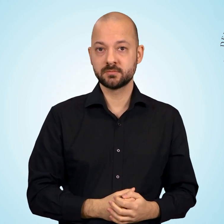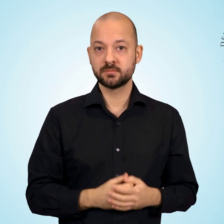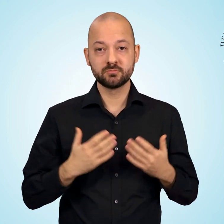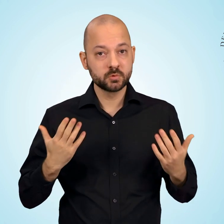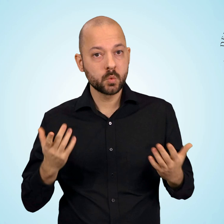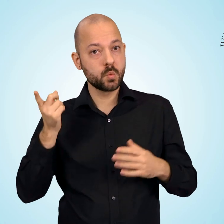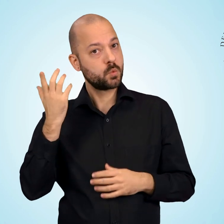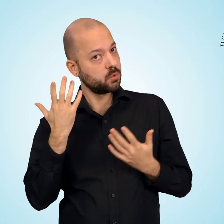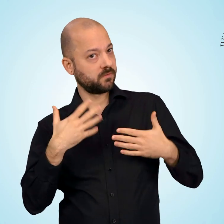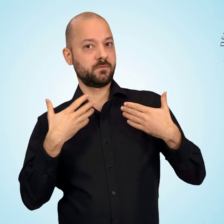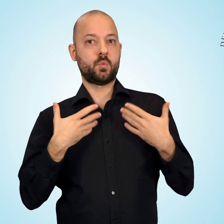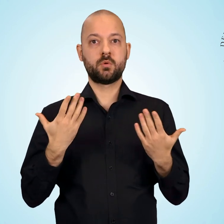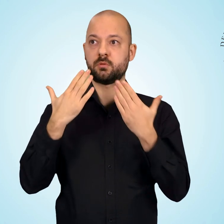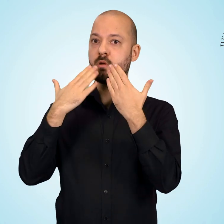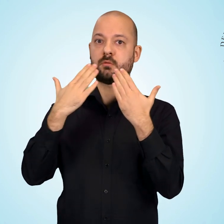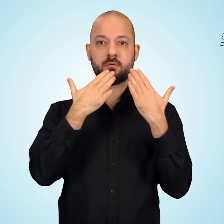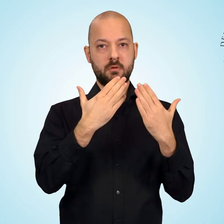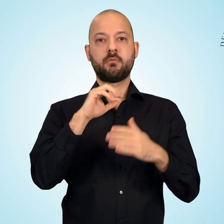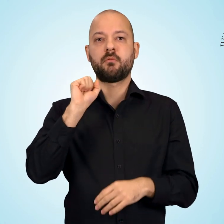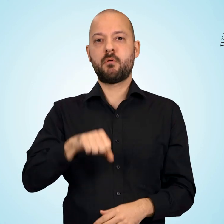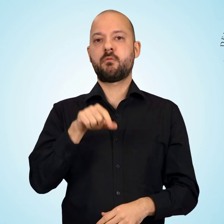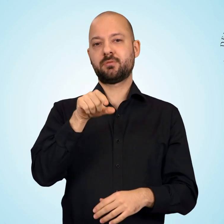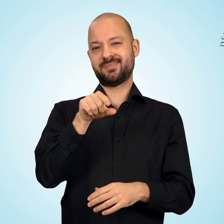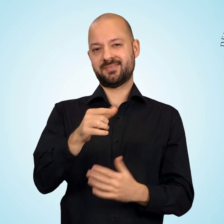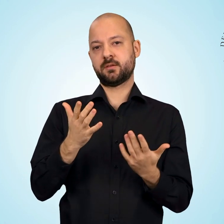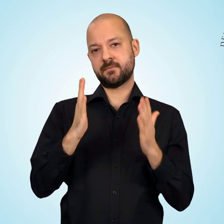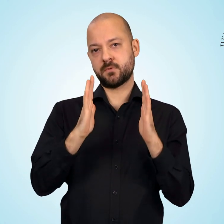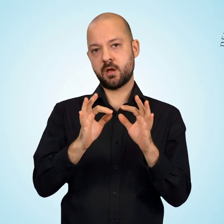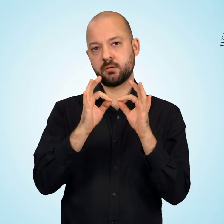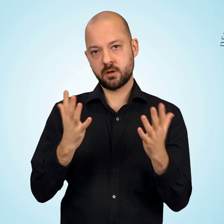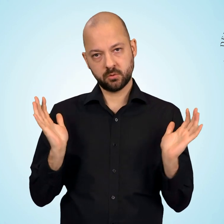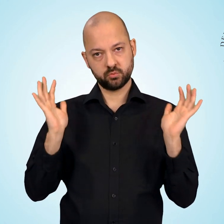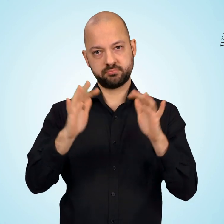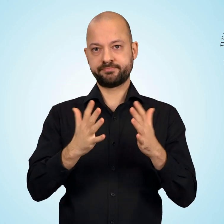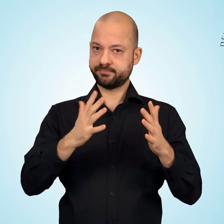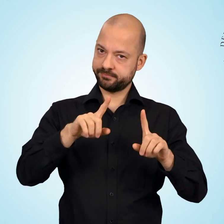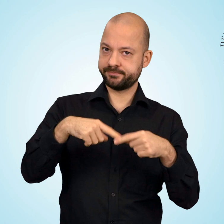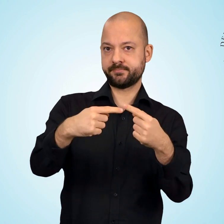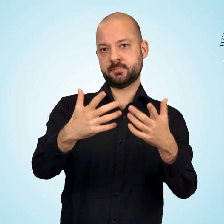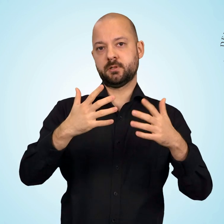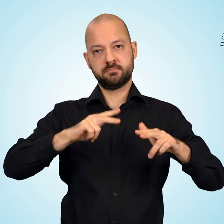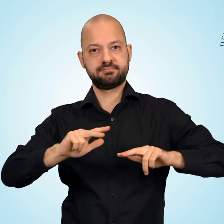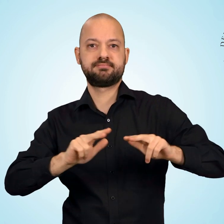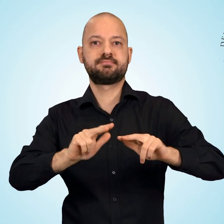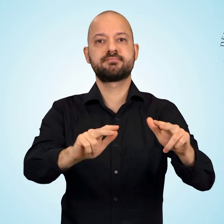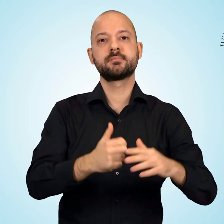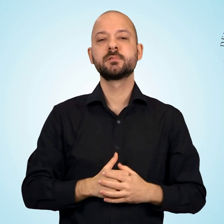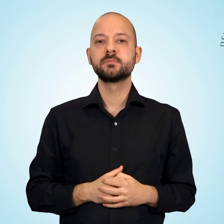mit deren freundlicher Unterstützung wir diese Fachtagung realisieren können.